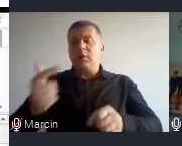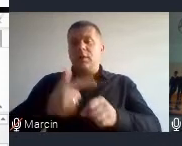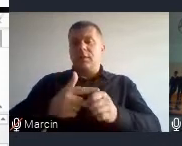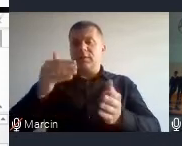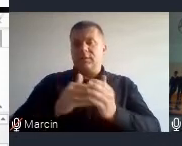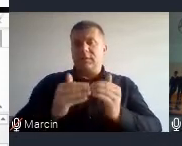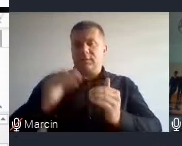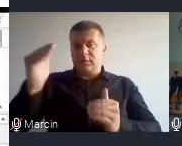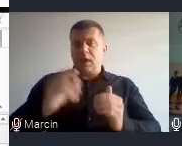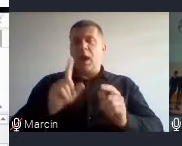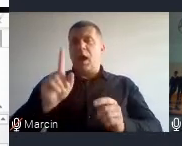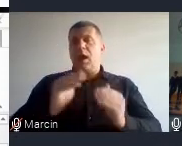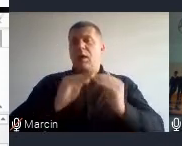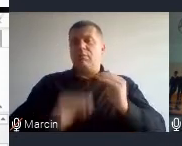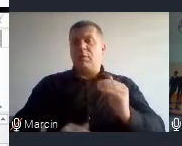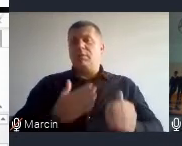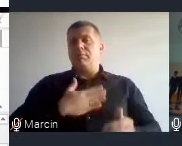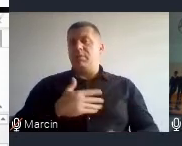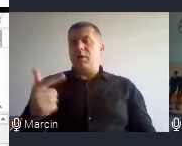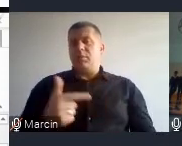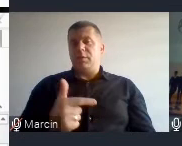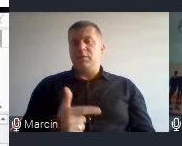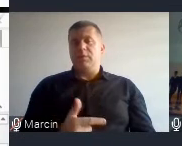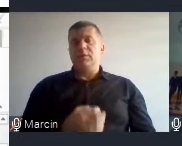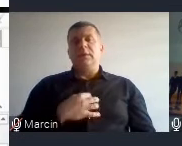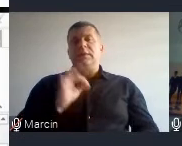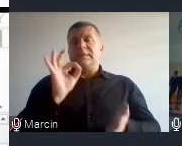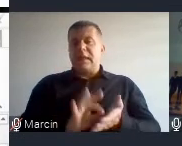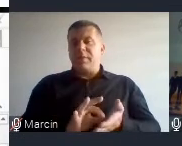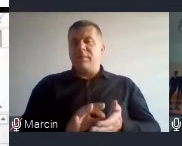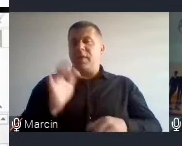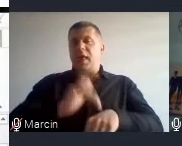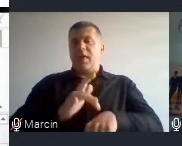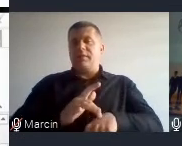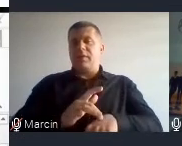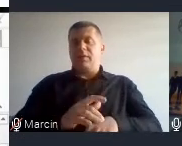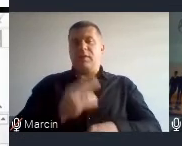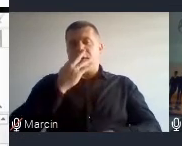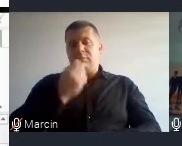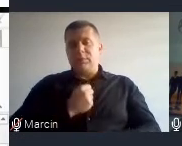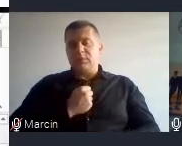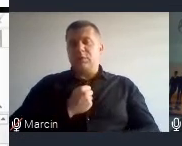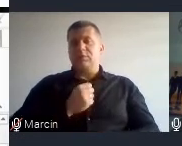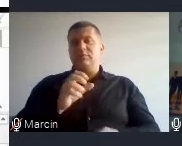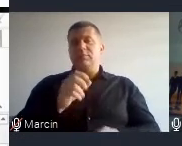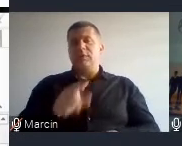poniżej tego progu mam obowiązek zapewnienia efektywności, przejrzystości, racjonalności zamówień.